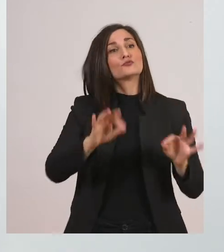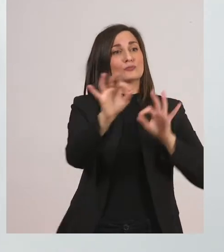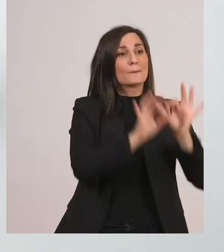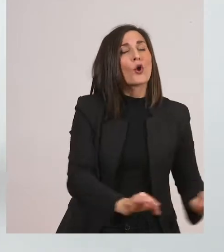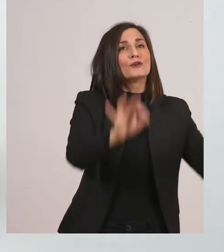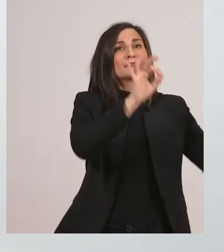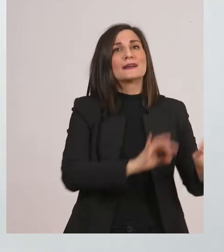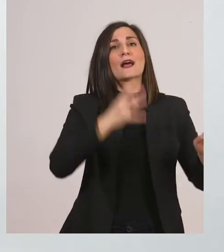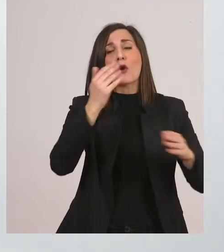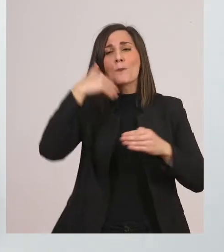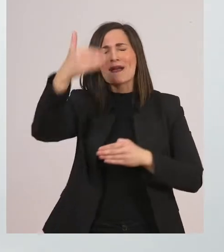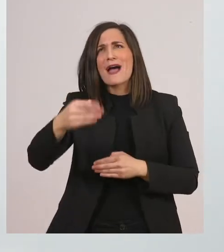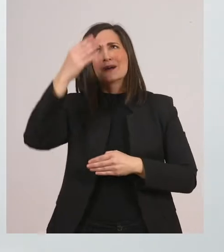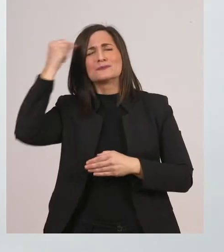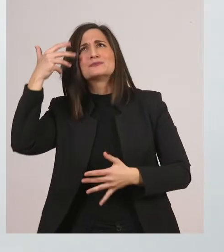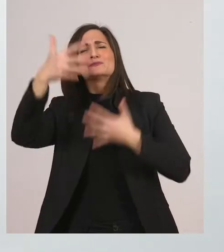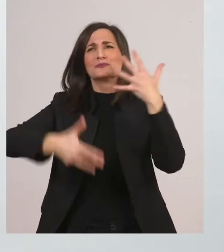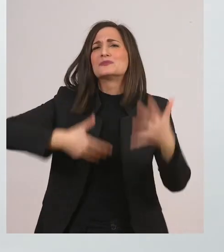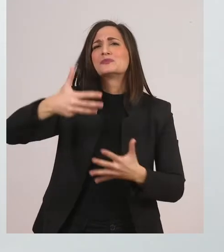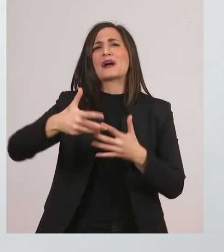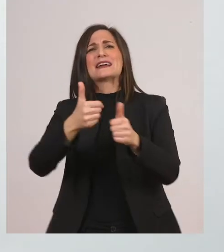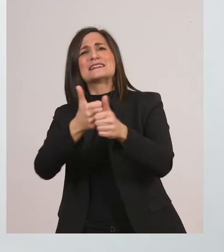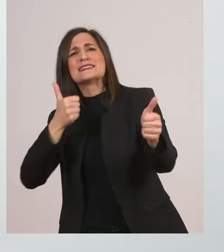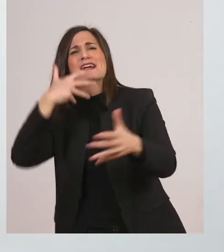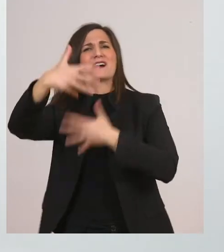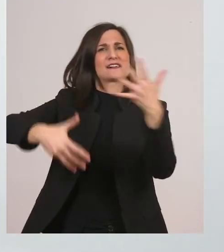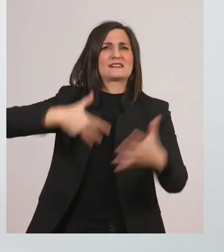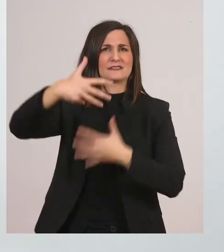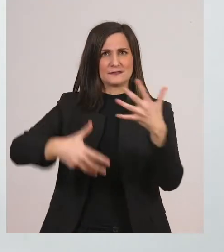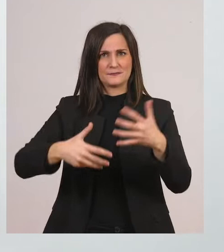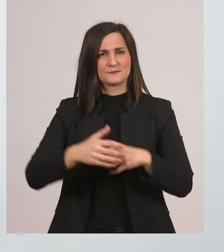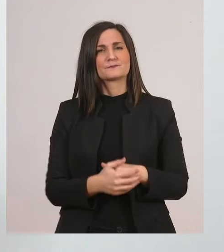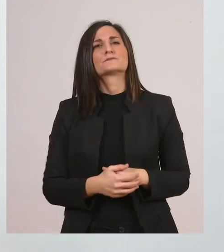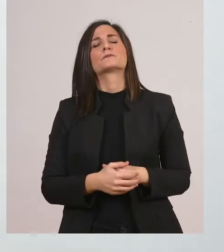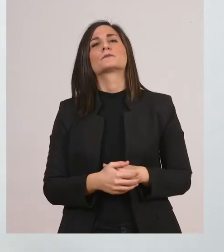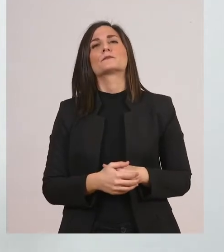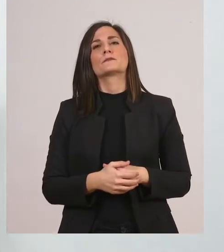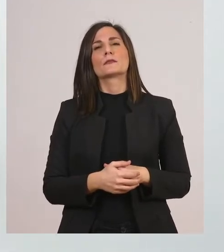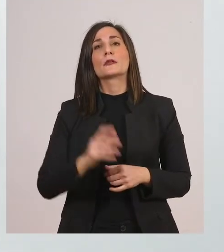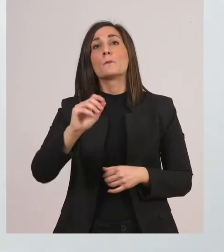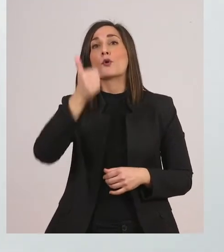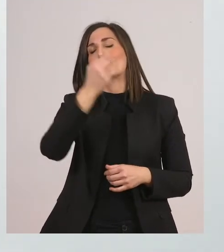μπορεί να ξεχάσουμε, μπορεί να βάλουμε τα επιχειρήματα σε λάθος σειρά. Το πρώτο πράγμα που έχει να κάνει με τον πολιτισμό, λοιπόν.